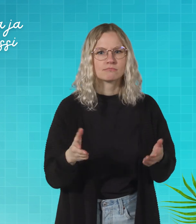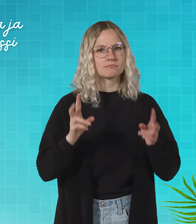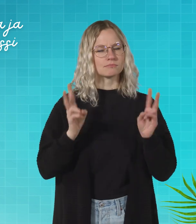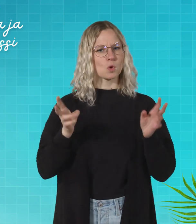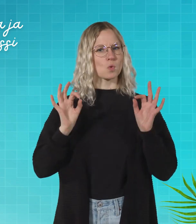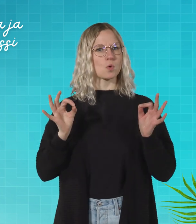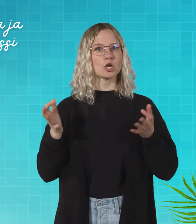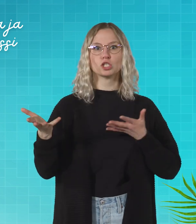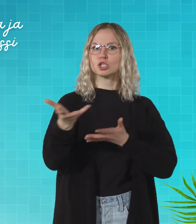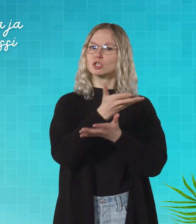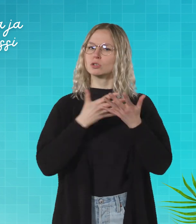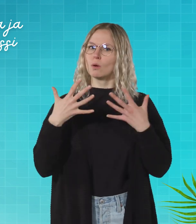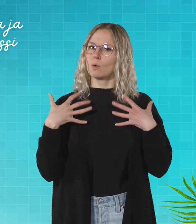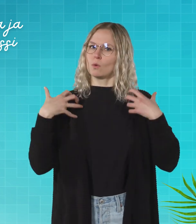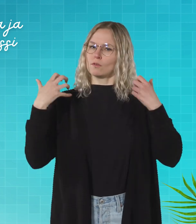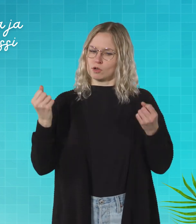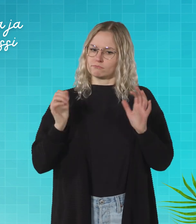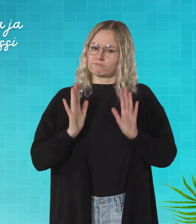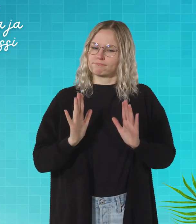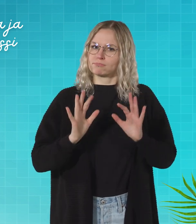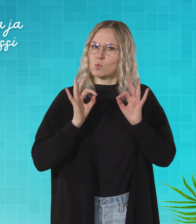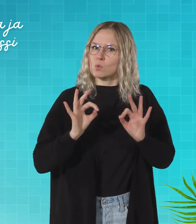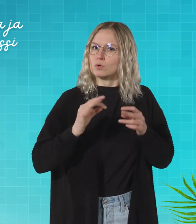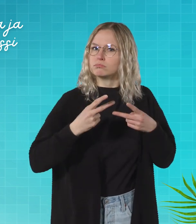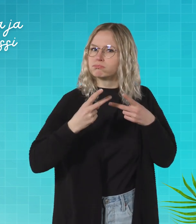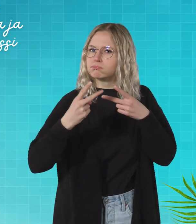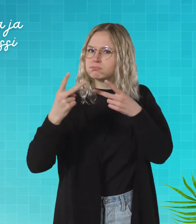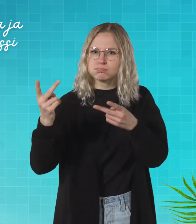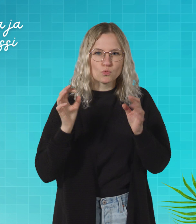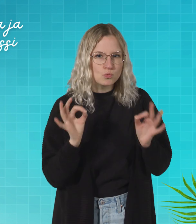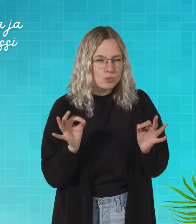sekä sosiaalisen hyvinvoinnin ylläpitämiseen.